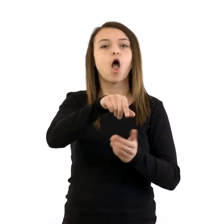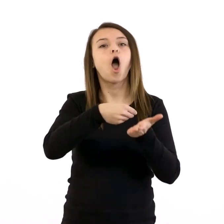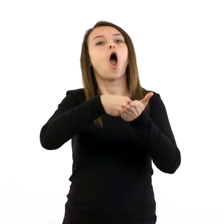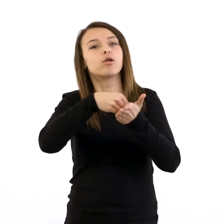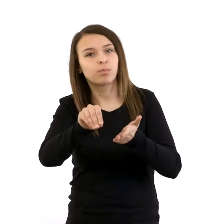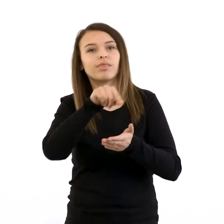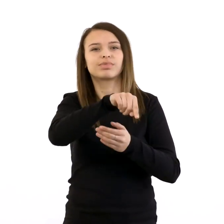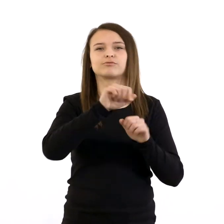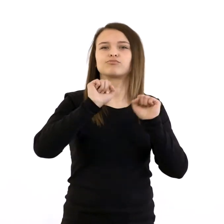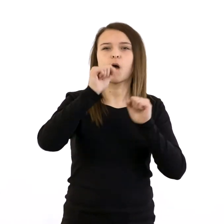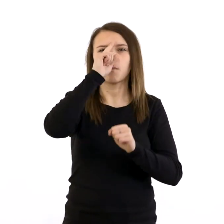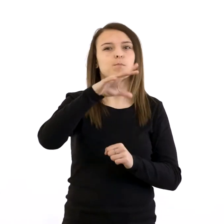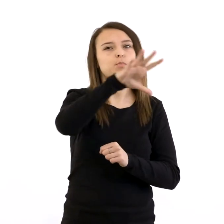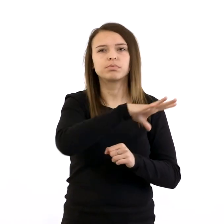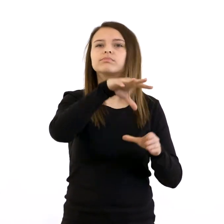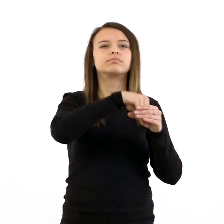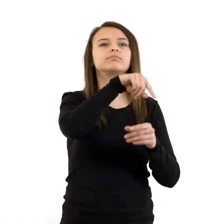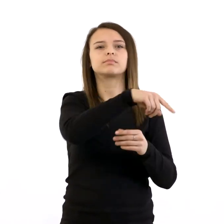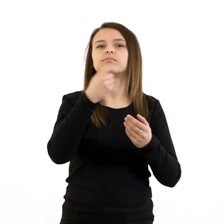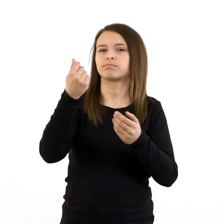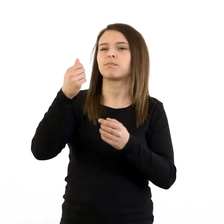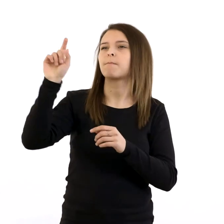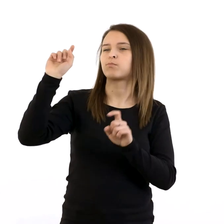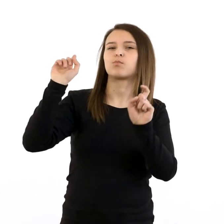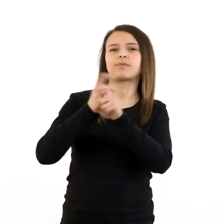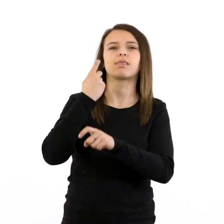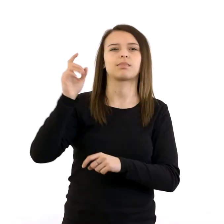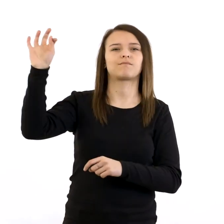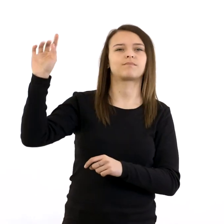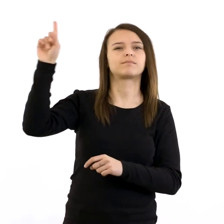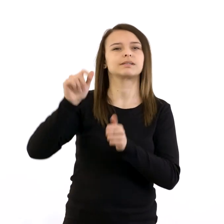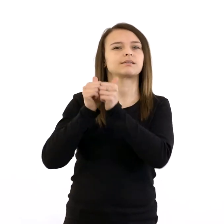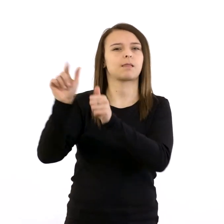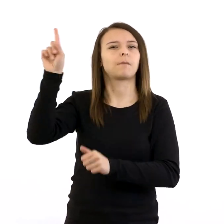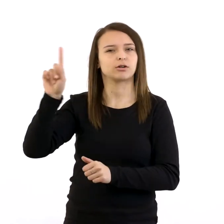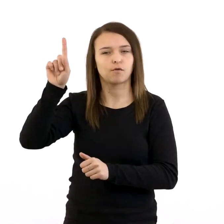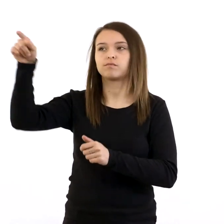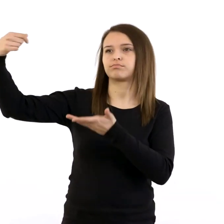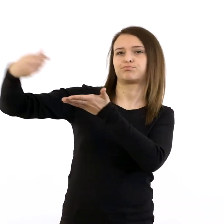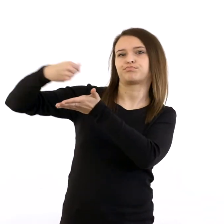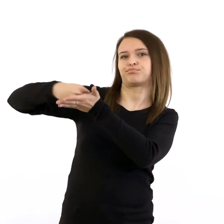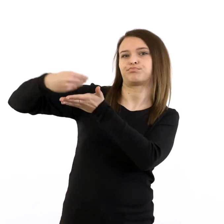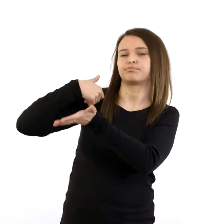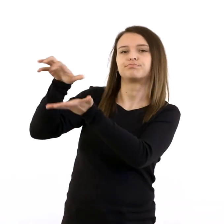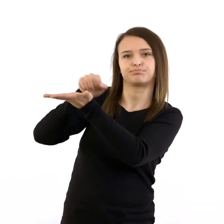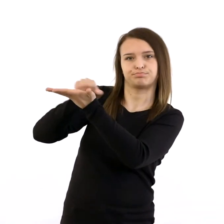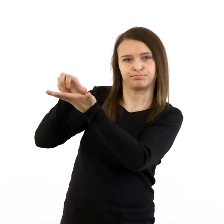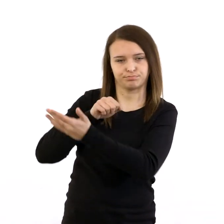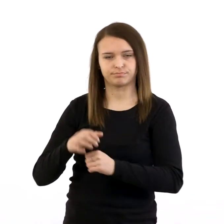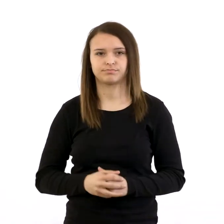Odpłatna działalność pożytku publicznego to działalność ze sfery zadań publicznych, za które organizacja pobiera opłaty.